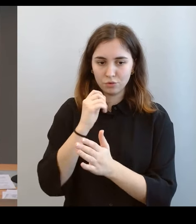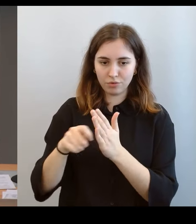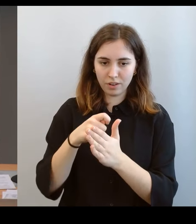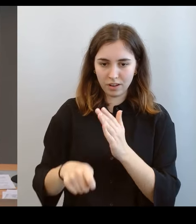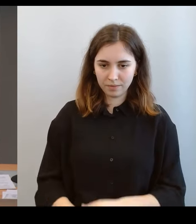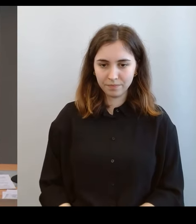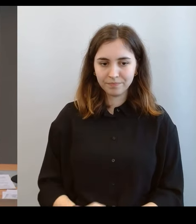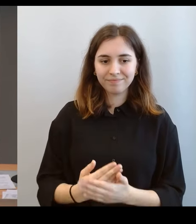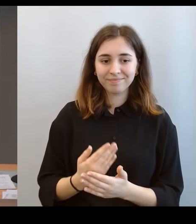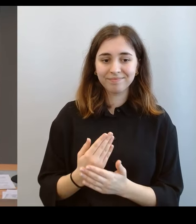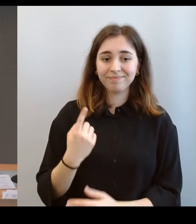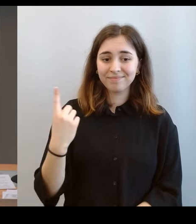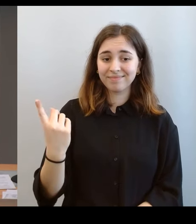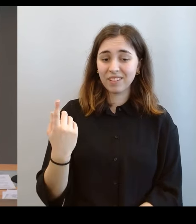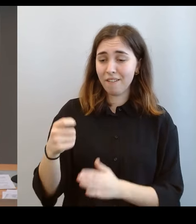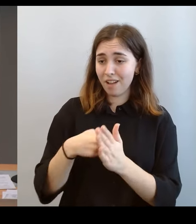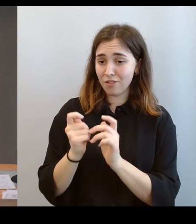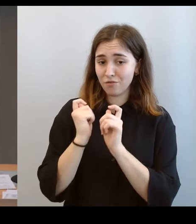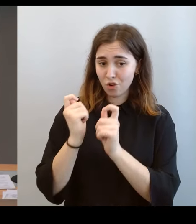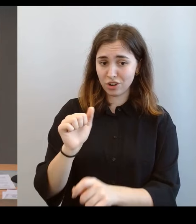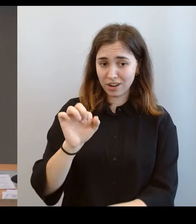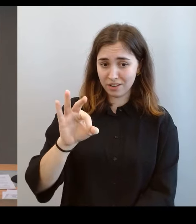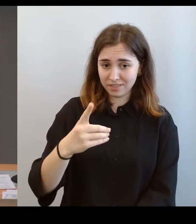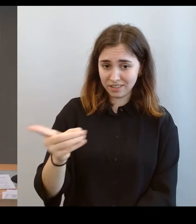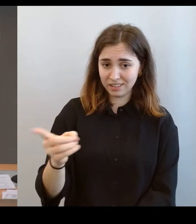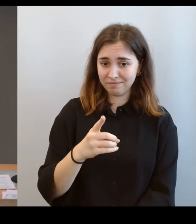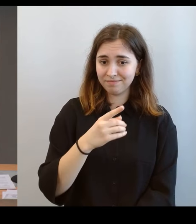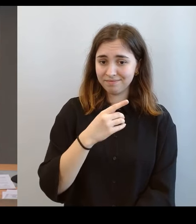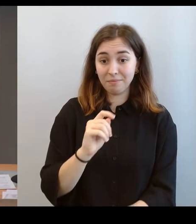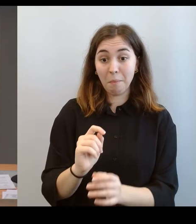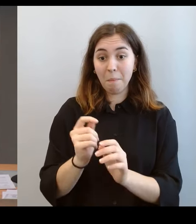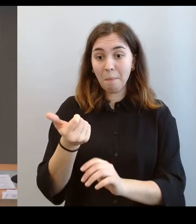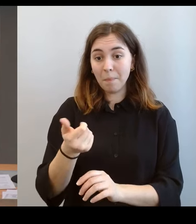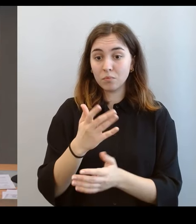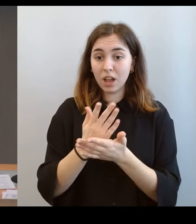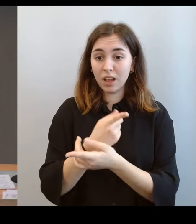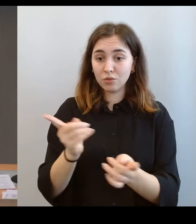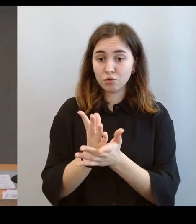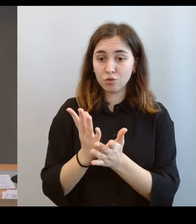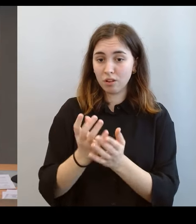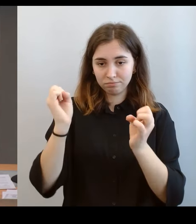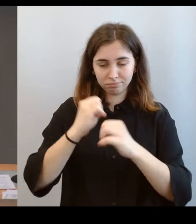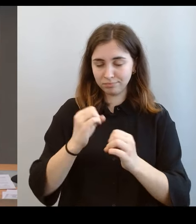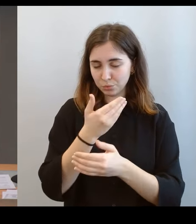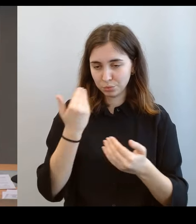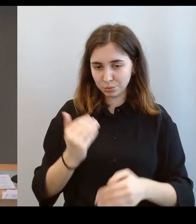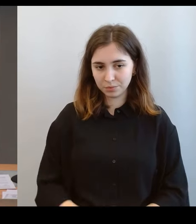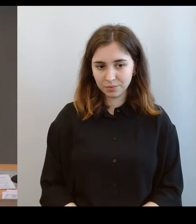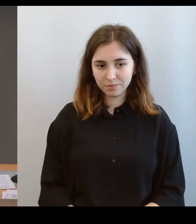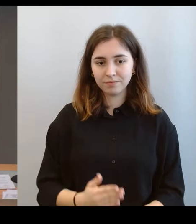Die AfD-Fraktion schlägt heute zur Wahl vor für den Untersuchungsausschuss Herrn Abgeordneten Robert Eschricht als